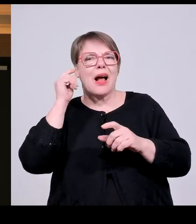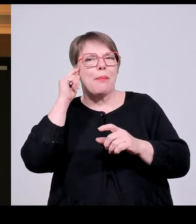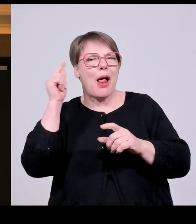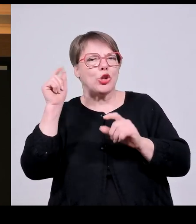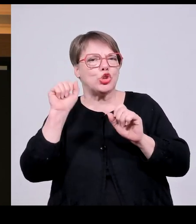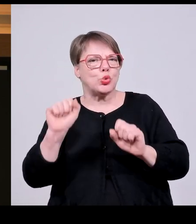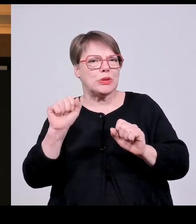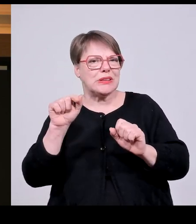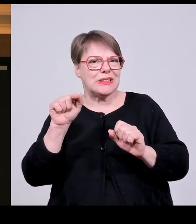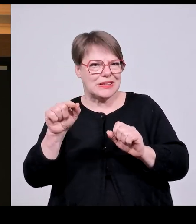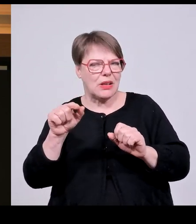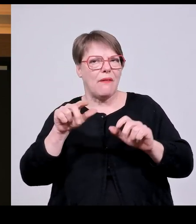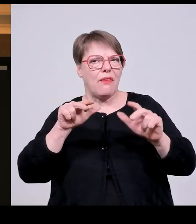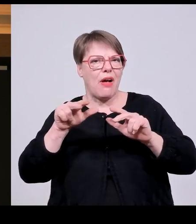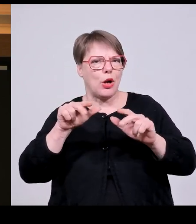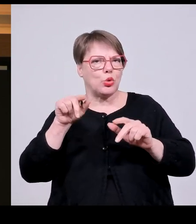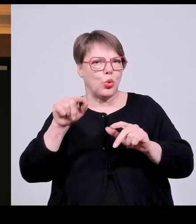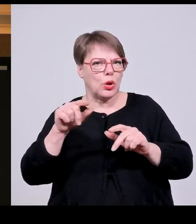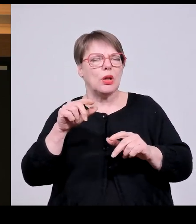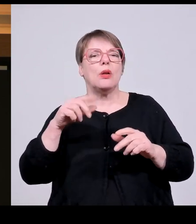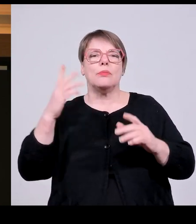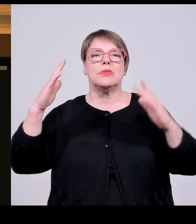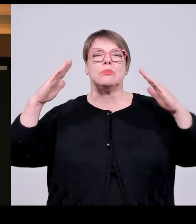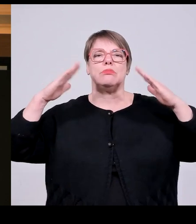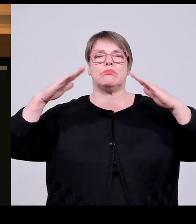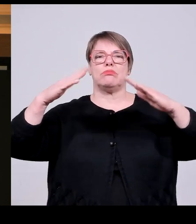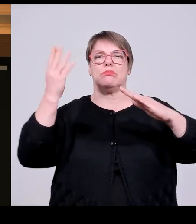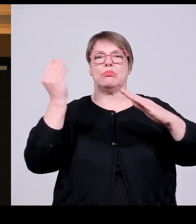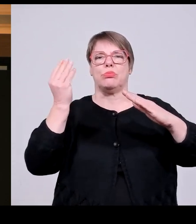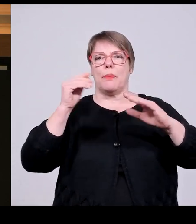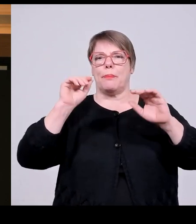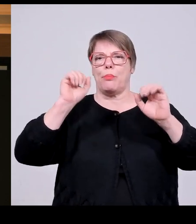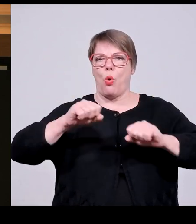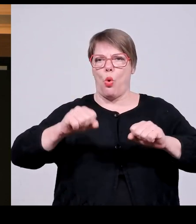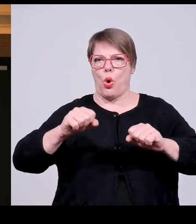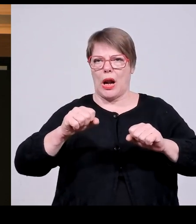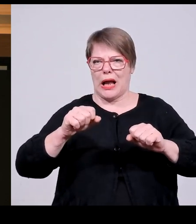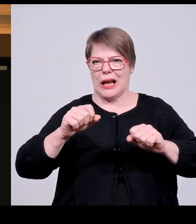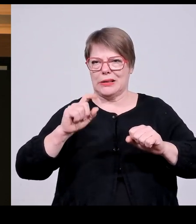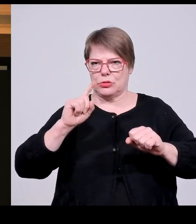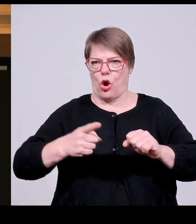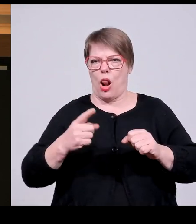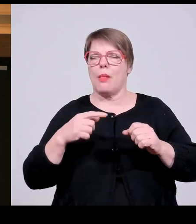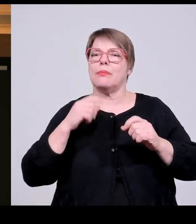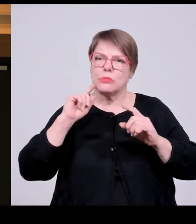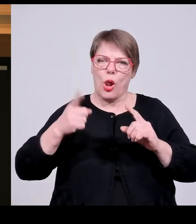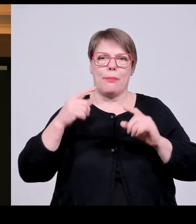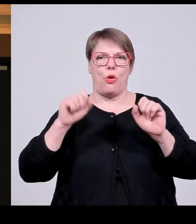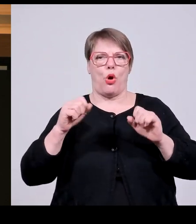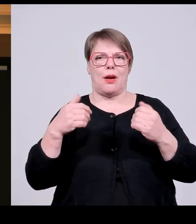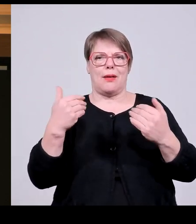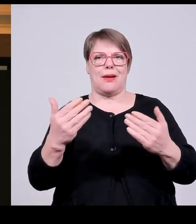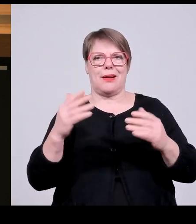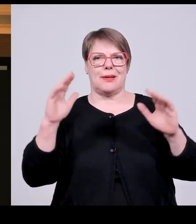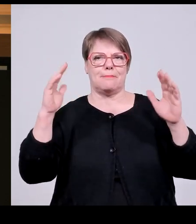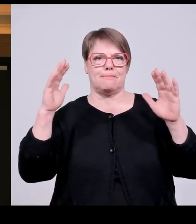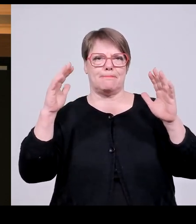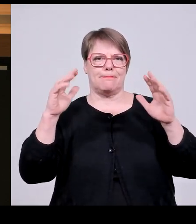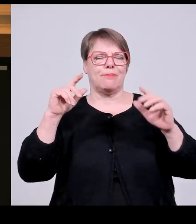entsprechende Förderkomponenten für die dann gegebenenfalls entstehenden Meh. Es ist also dank dieser rot-grün-roten Koalition